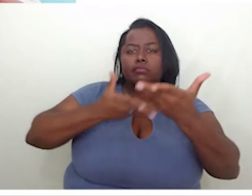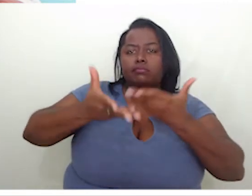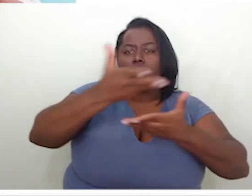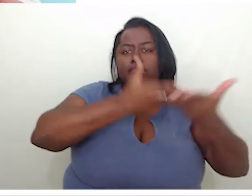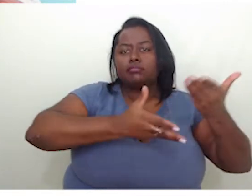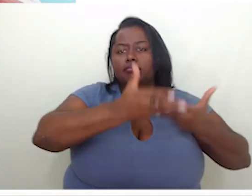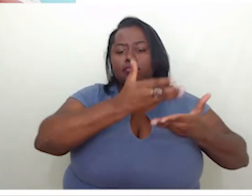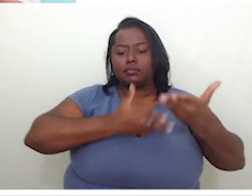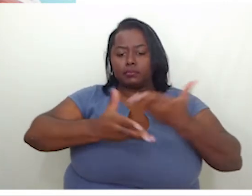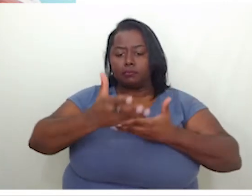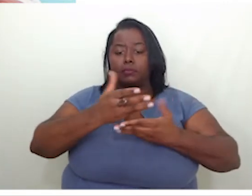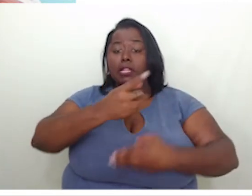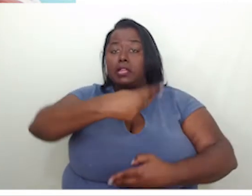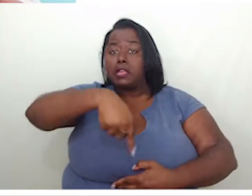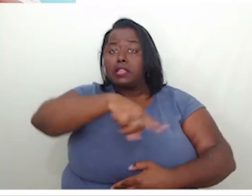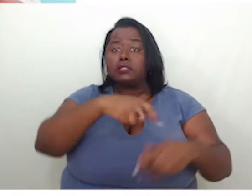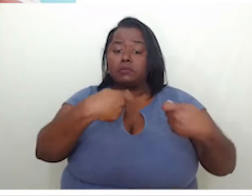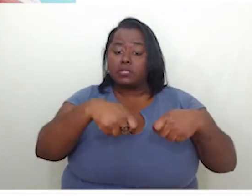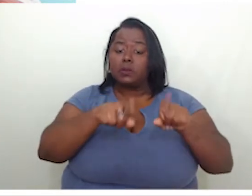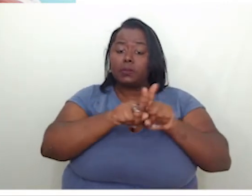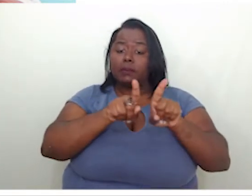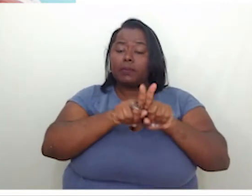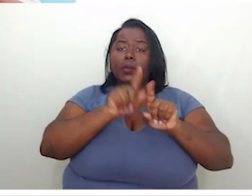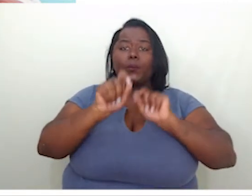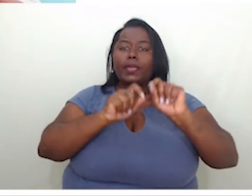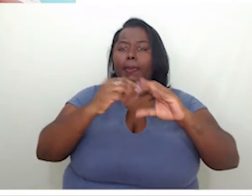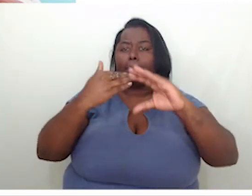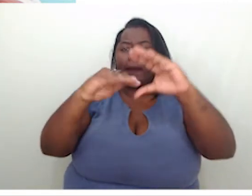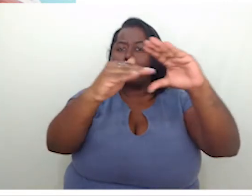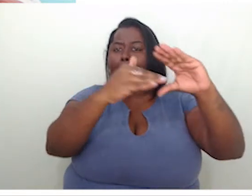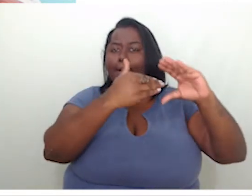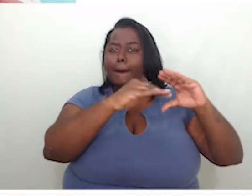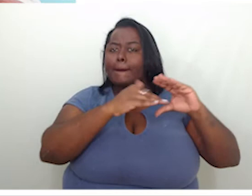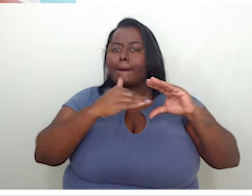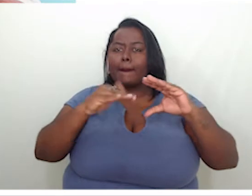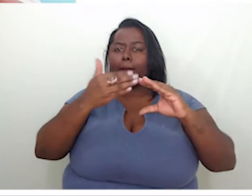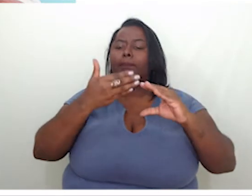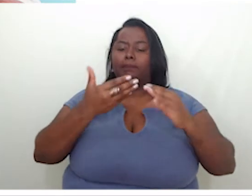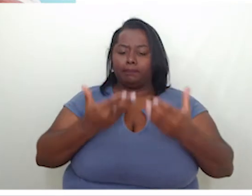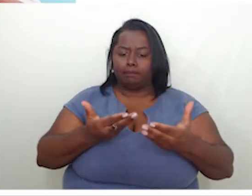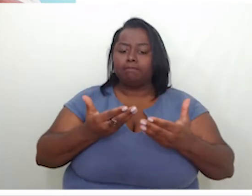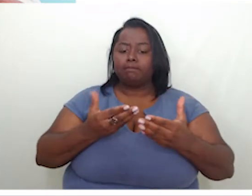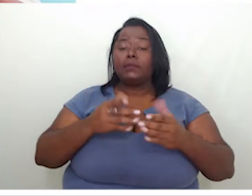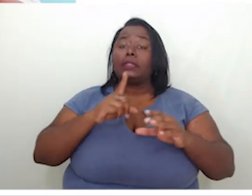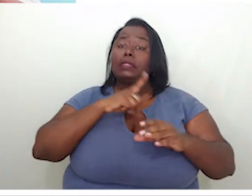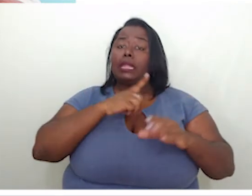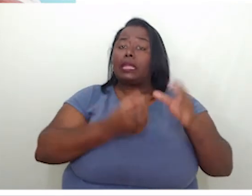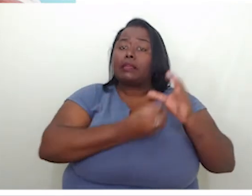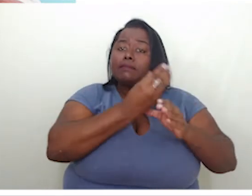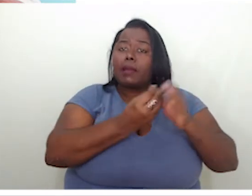creación conjunta e intercambio de materiales. Ellos tienen reuniones en línea